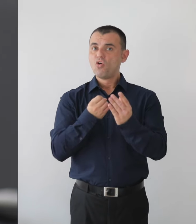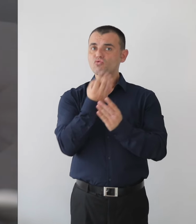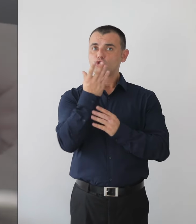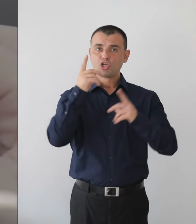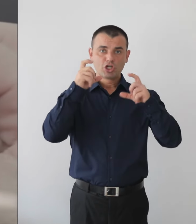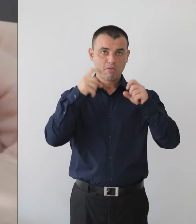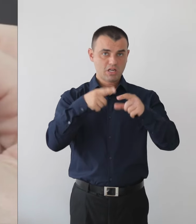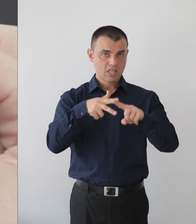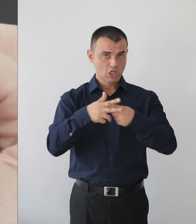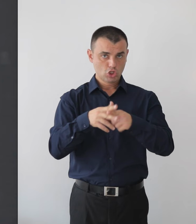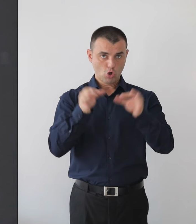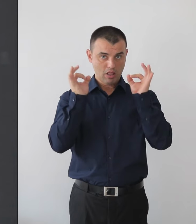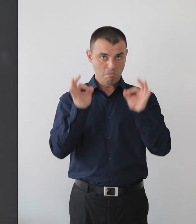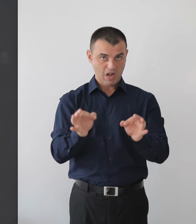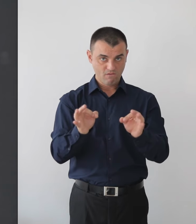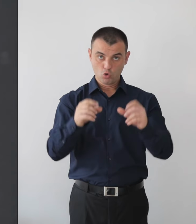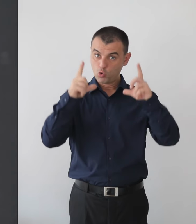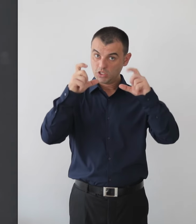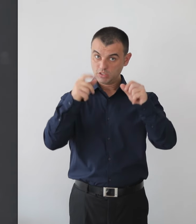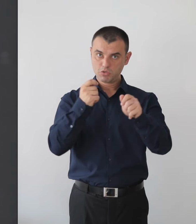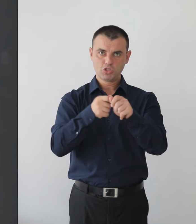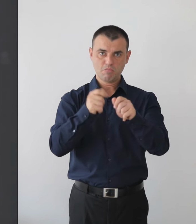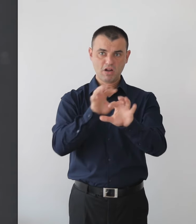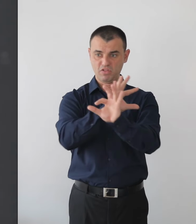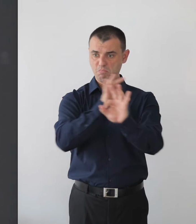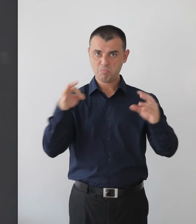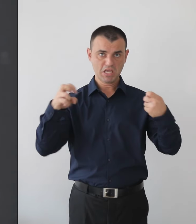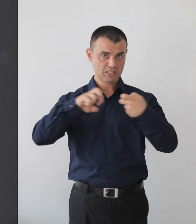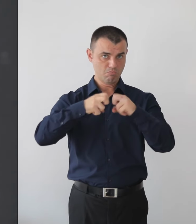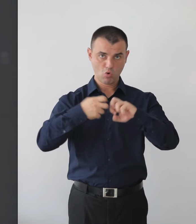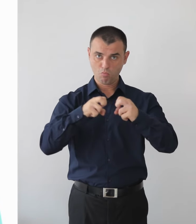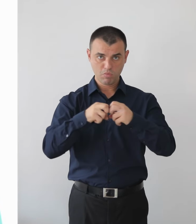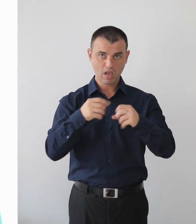В случай, че камерата е настроена правилно и снимките са без технически проблеми